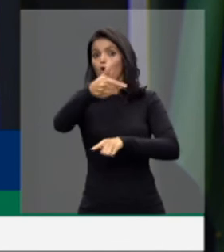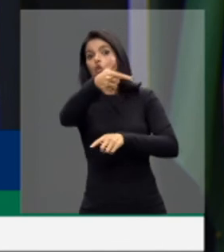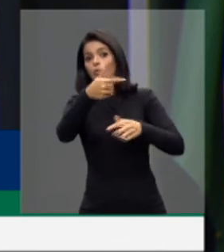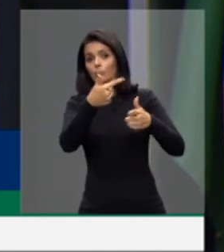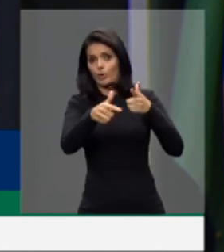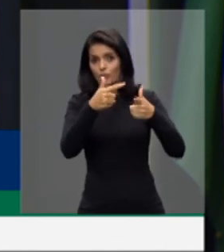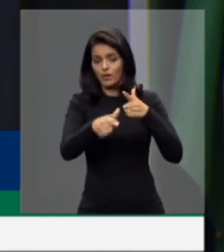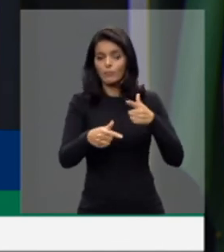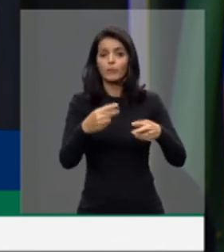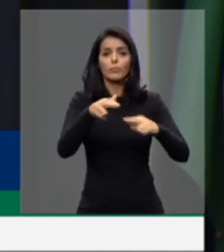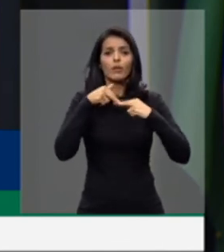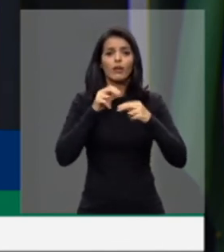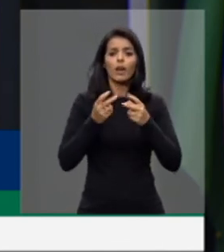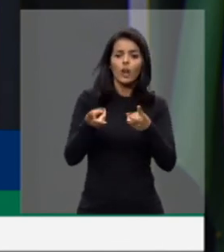OI A QUANTIDADE DÊ ENERGIA ELÉTRICA, A MEDIDA